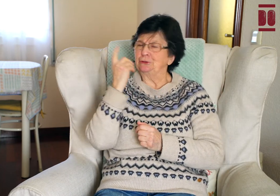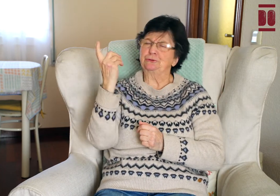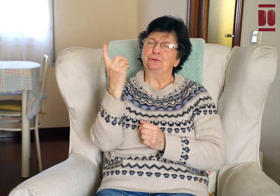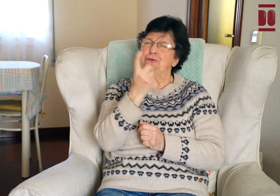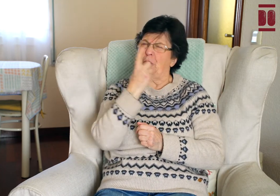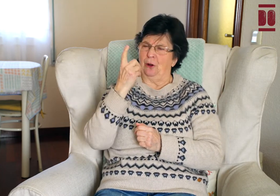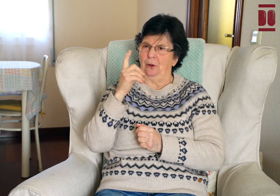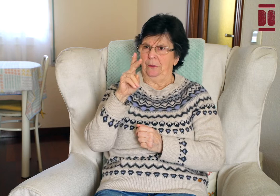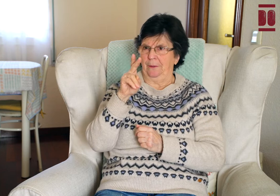pero no podía pronunciar la "R", como hasta ahora.